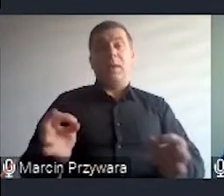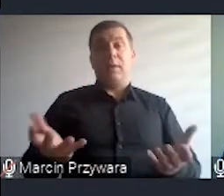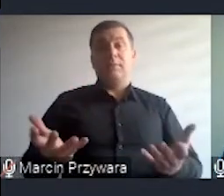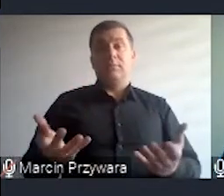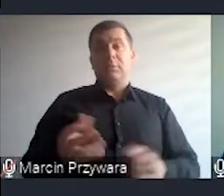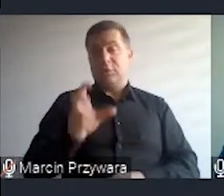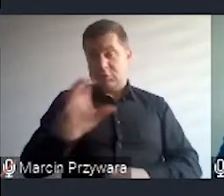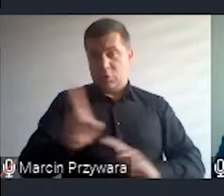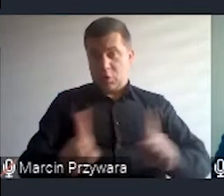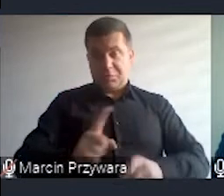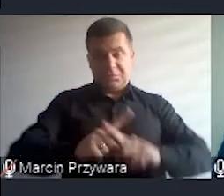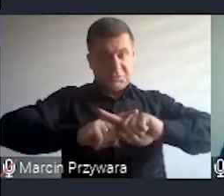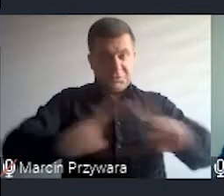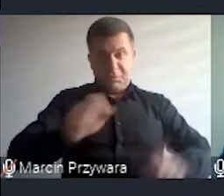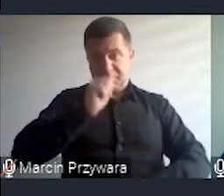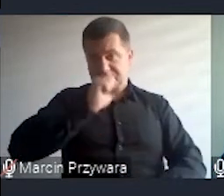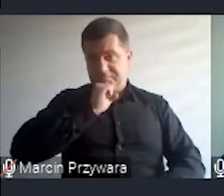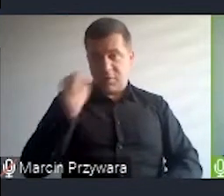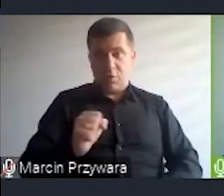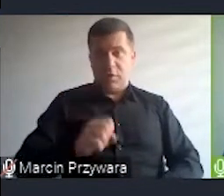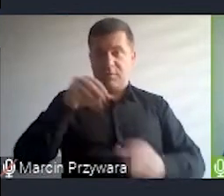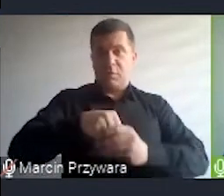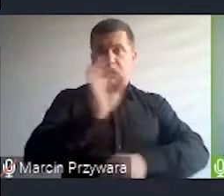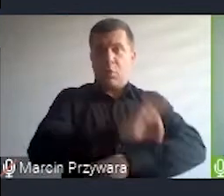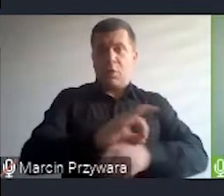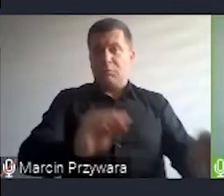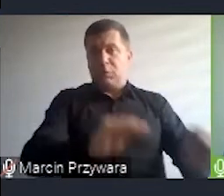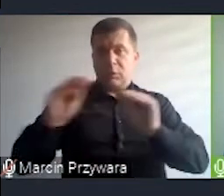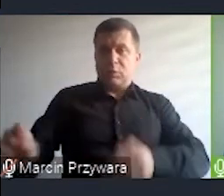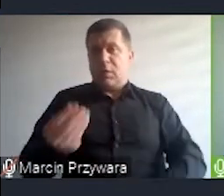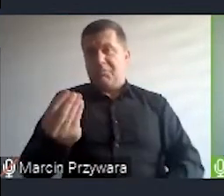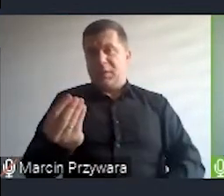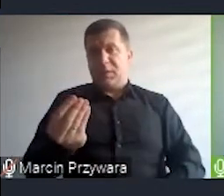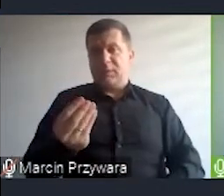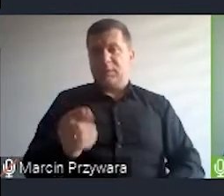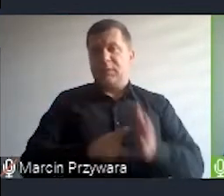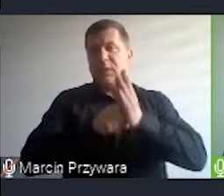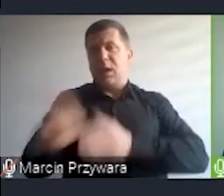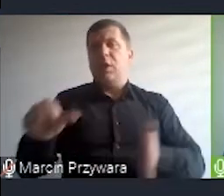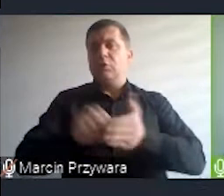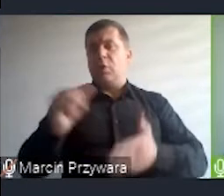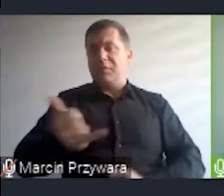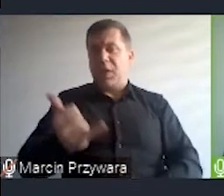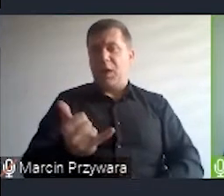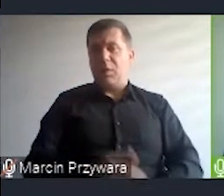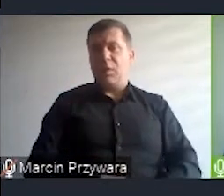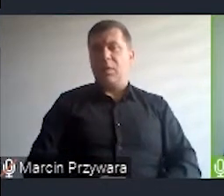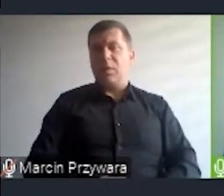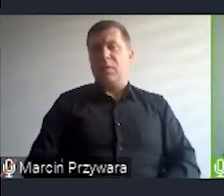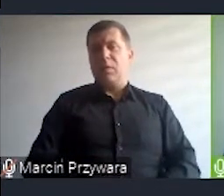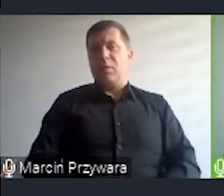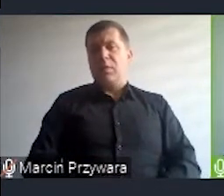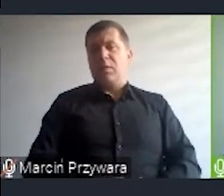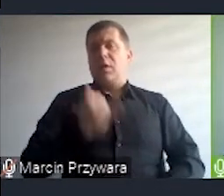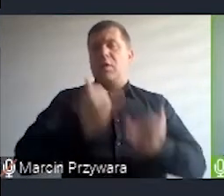Czy to oznacza, że nie wolno w ogóle w projekcie przesuwać pieniędzy na środki trwałe jeśli mamy potrzeby,